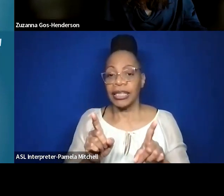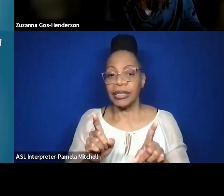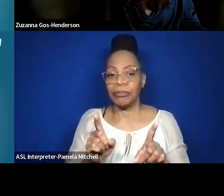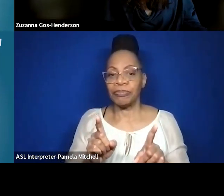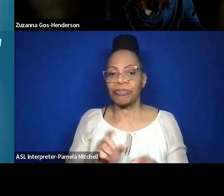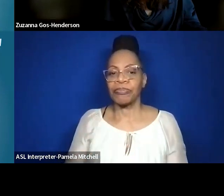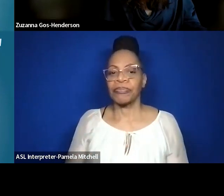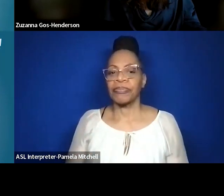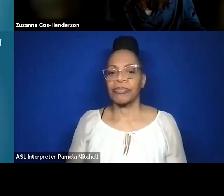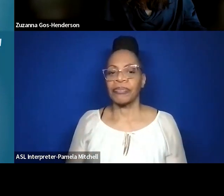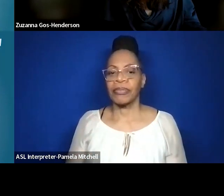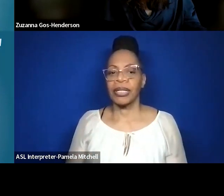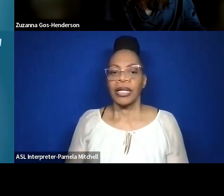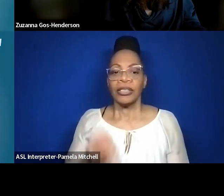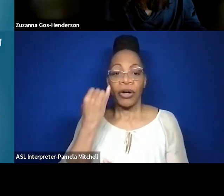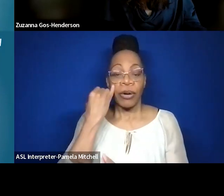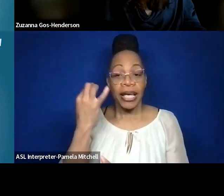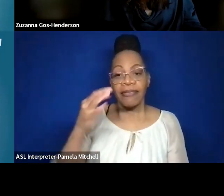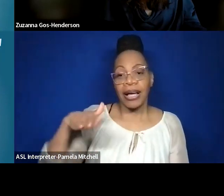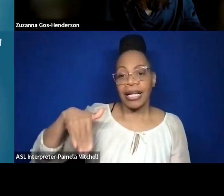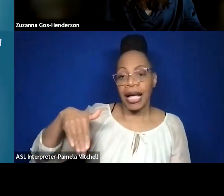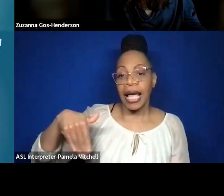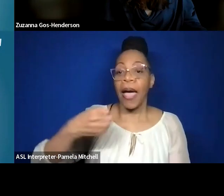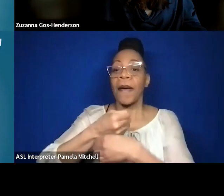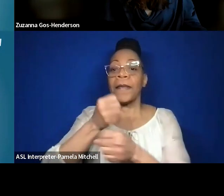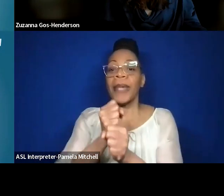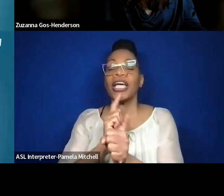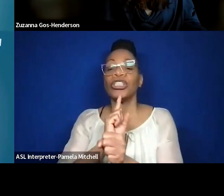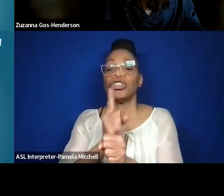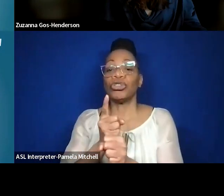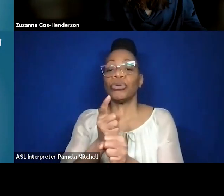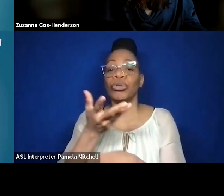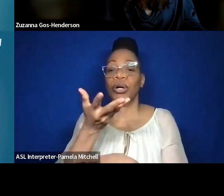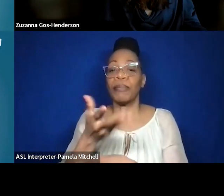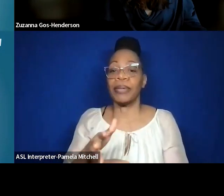Así que por favor, si aún no lo has hecho, asegúrate de completar el curso en línea.